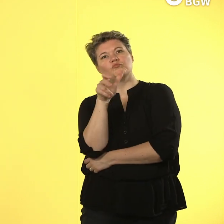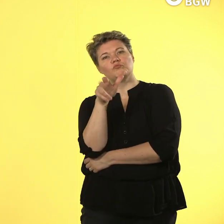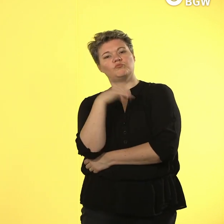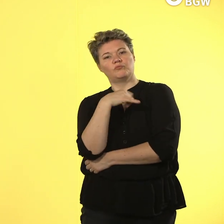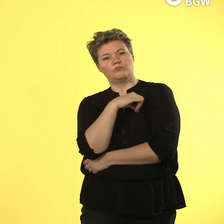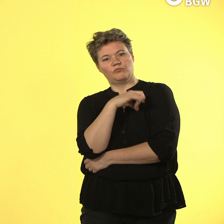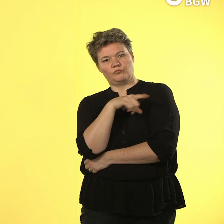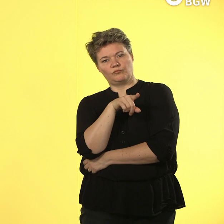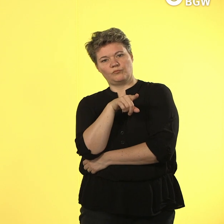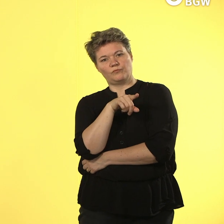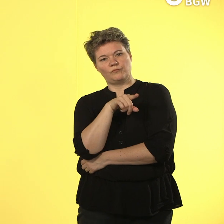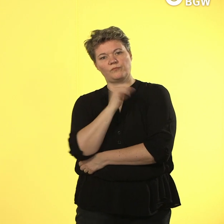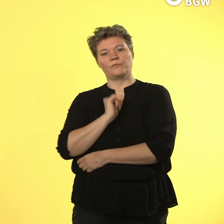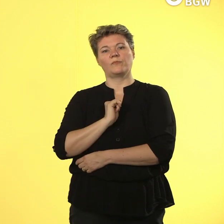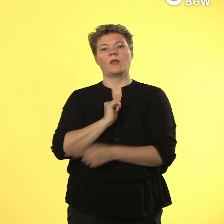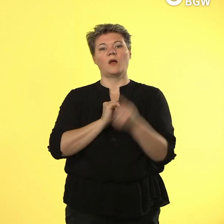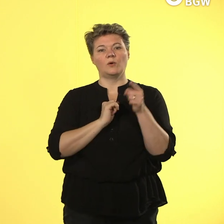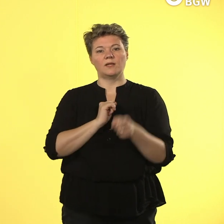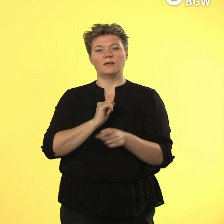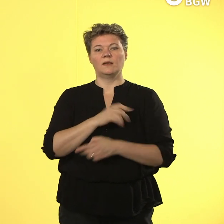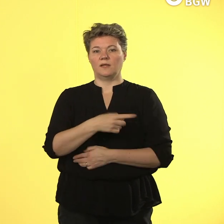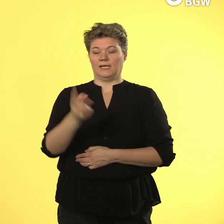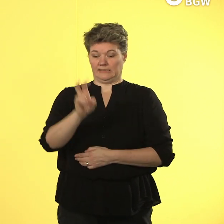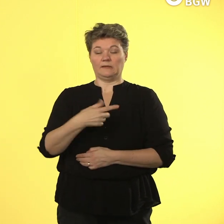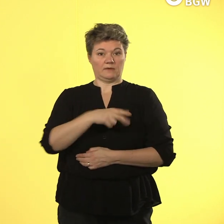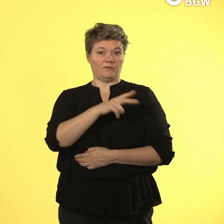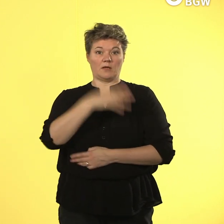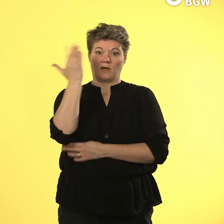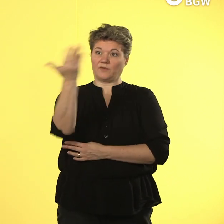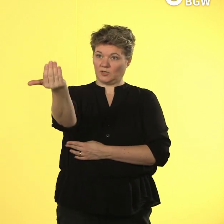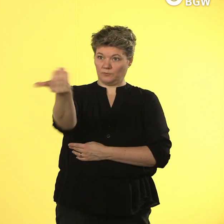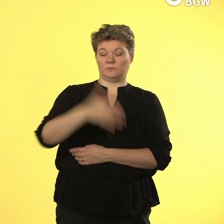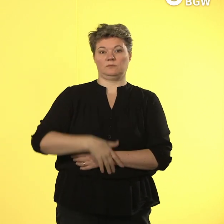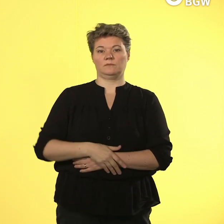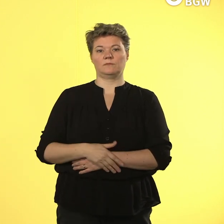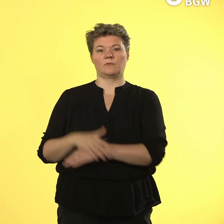kommt ein Kollege, den ich schätze. Der lässt sich so hinfallen und sagt dann: